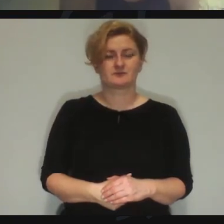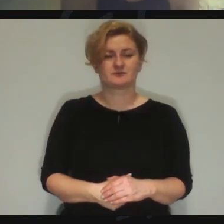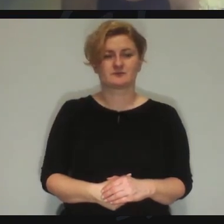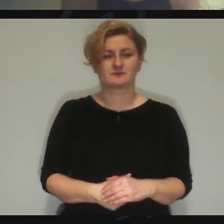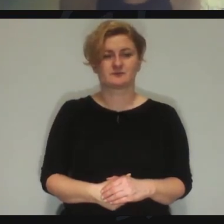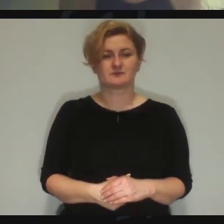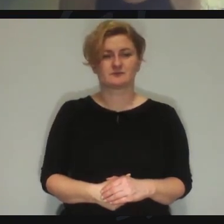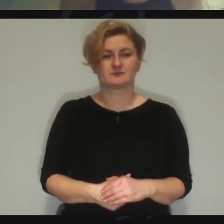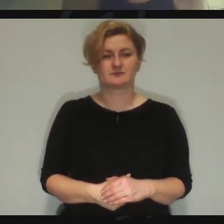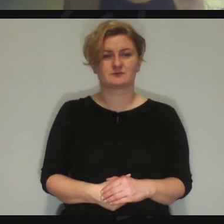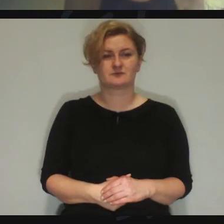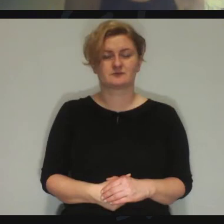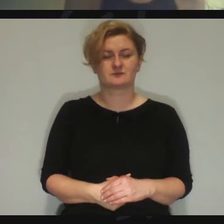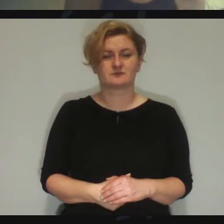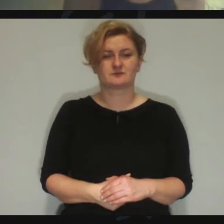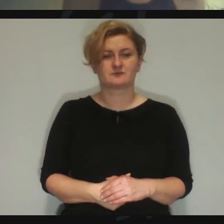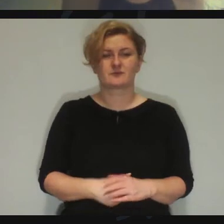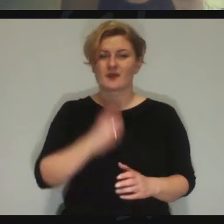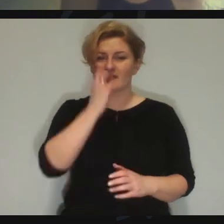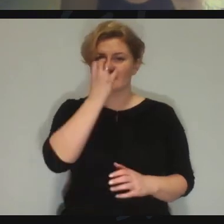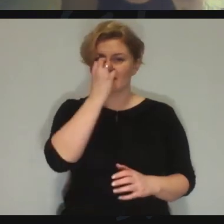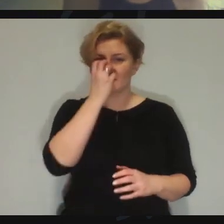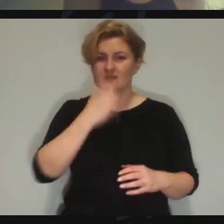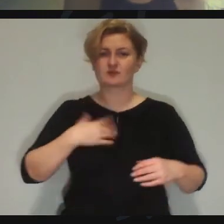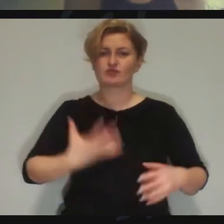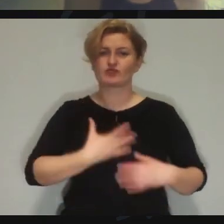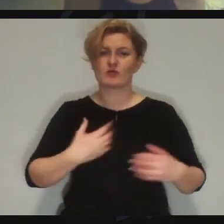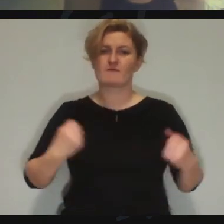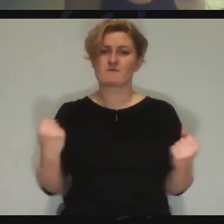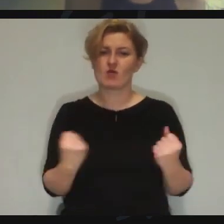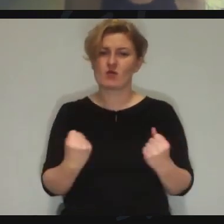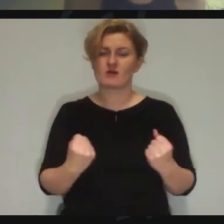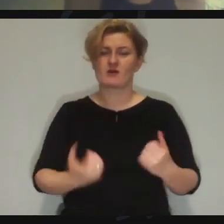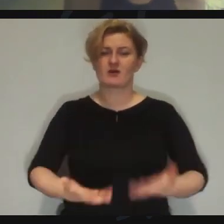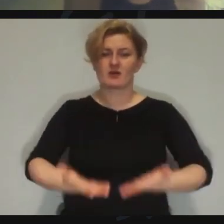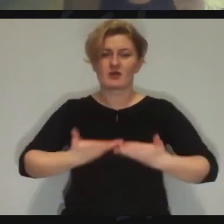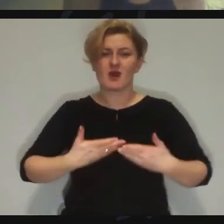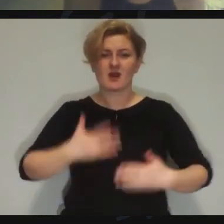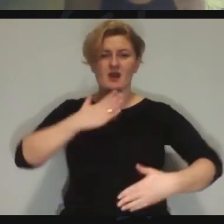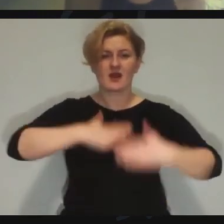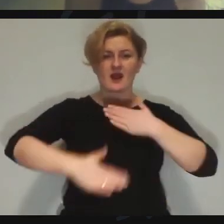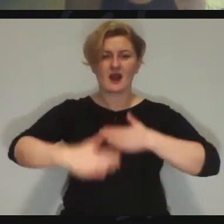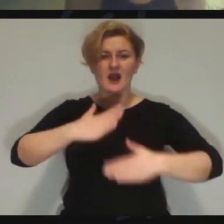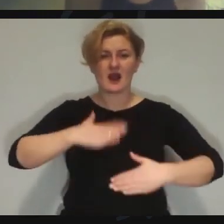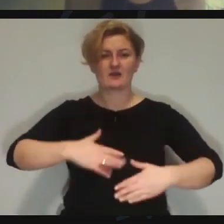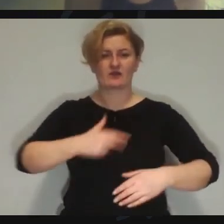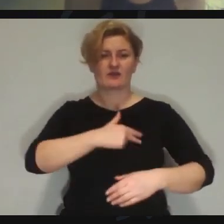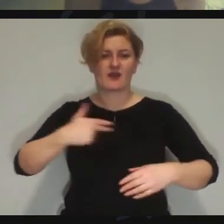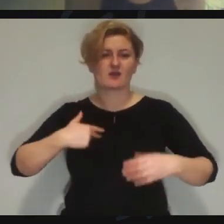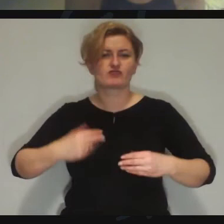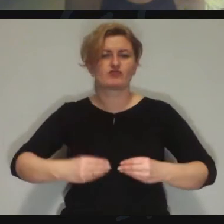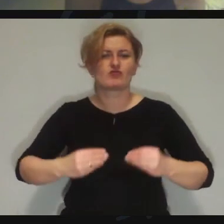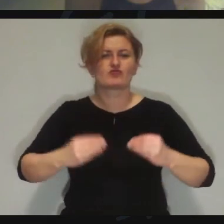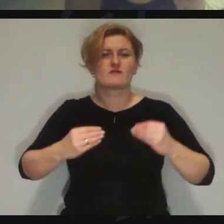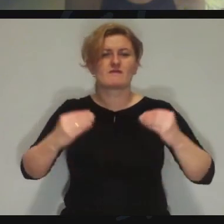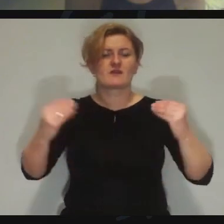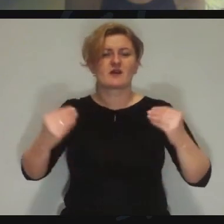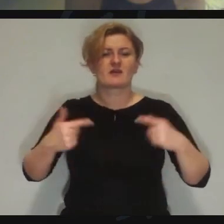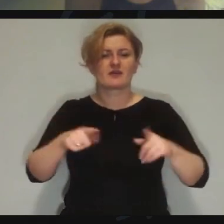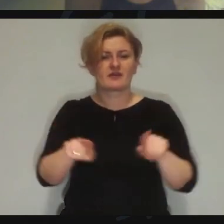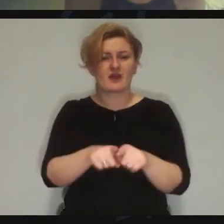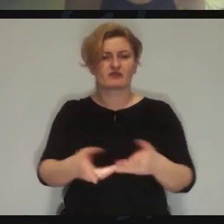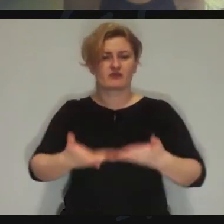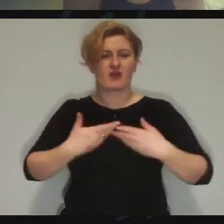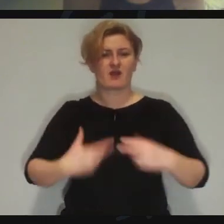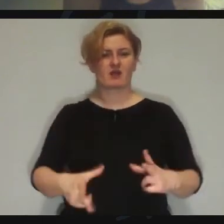Ania: Cyrk wzmacnia, daje radość, rozwija i relaksuje.